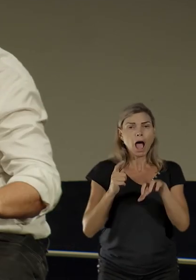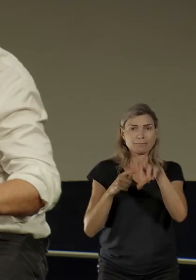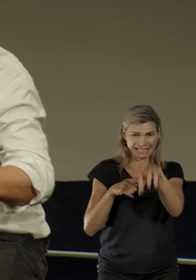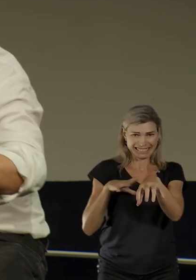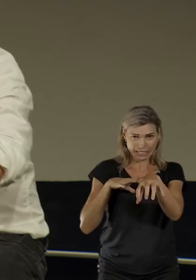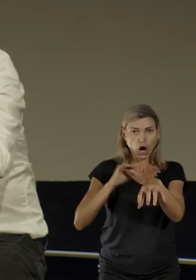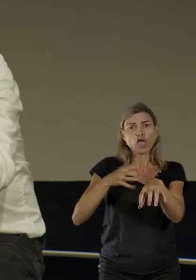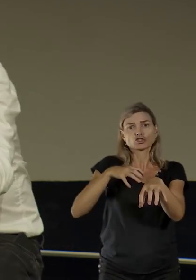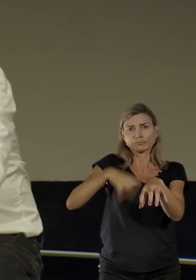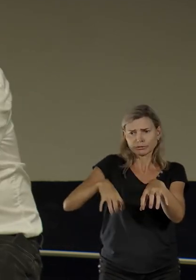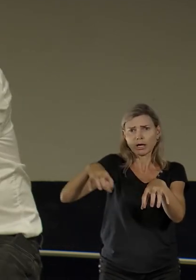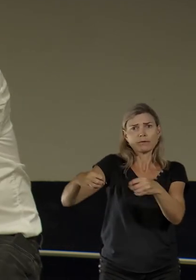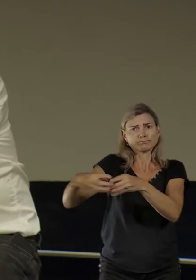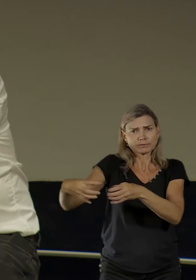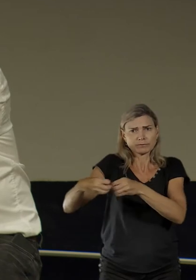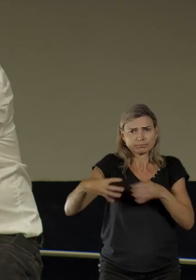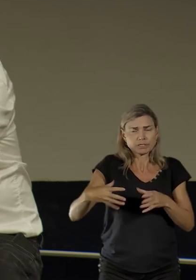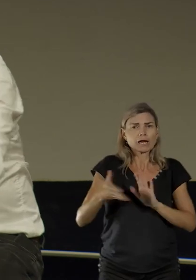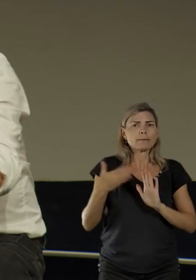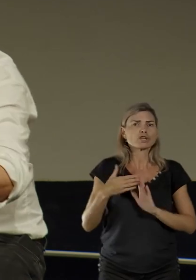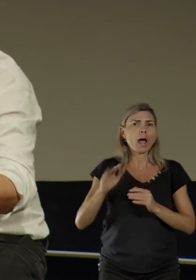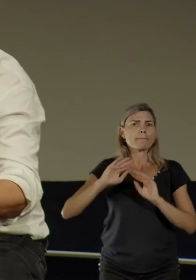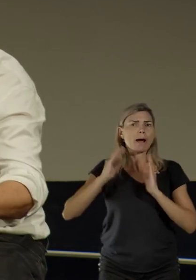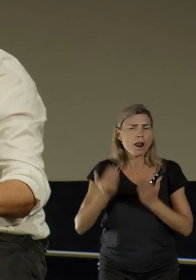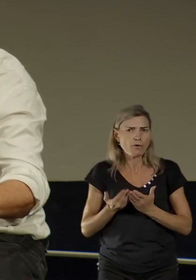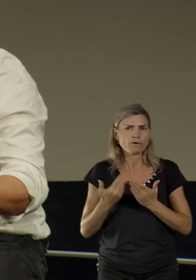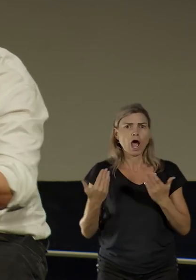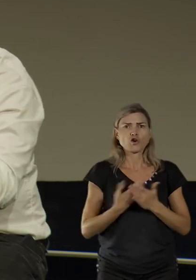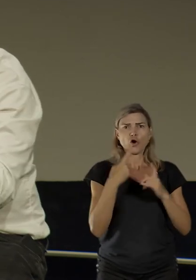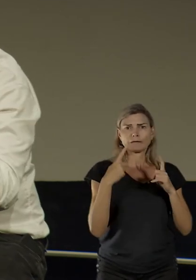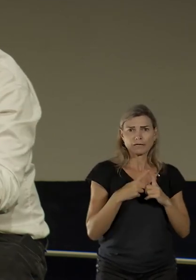Palmovka, Nové Dvory, Anděl. Některá už existují.